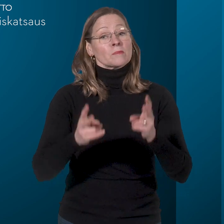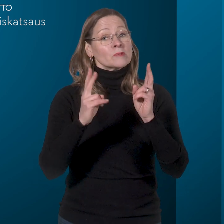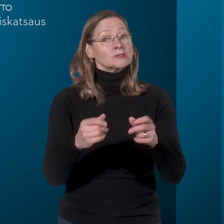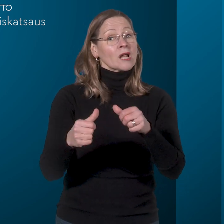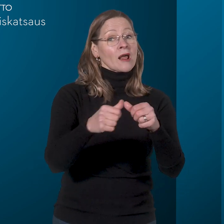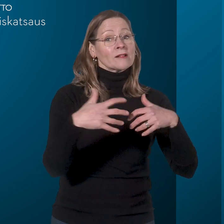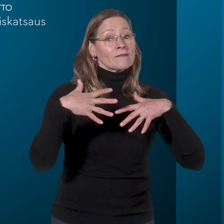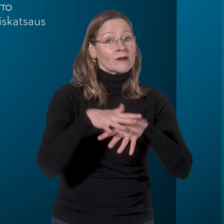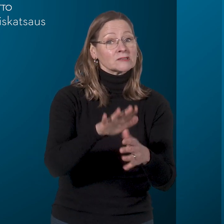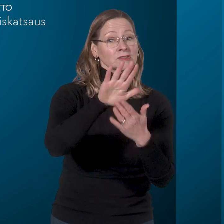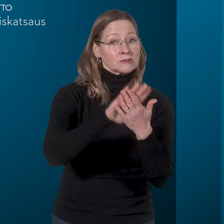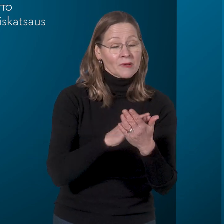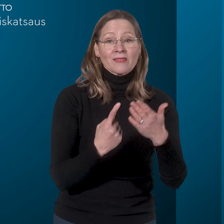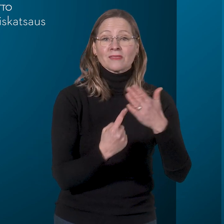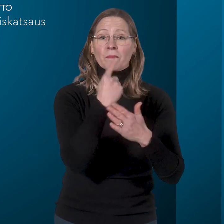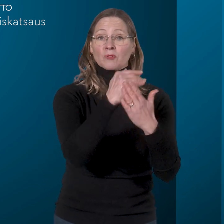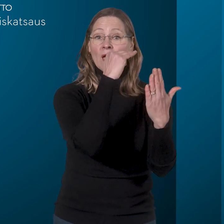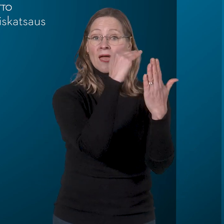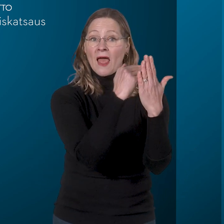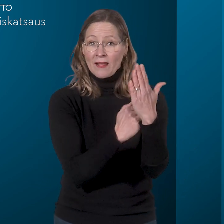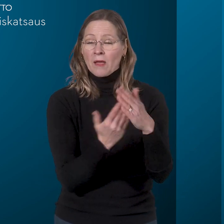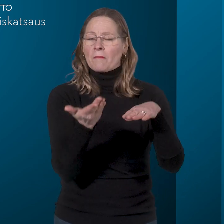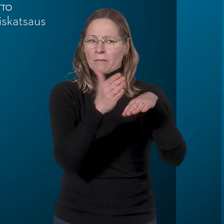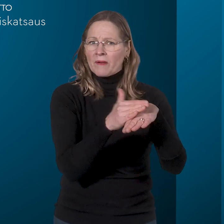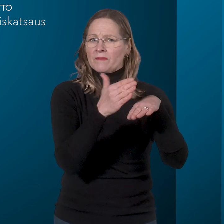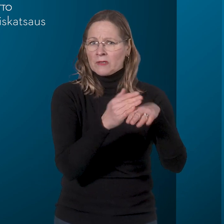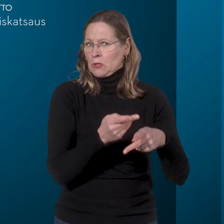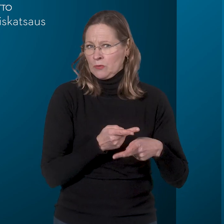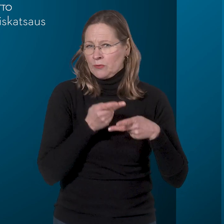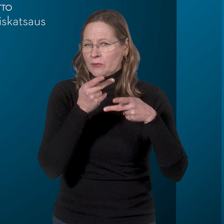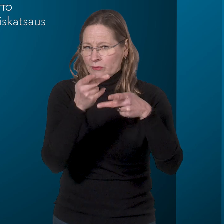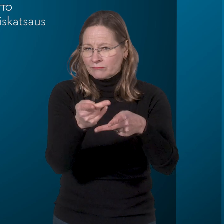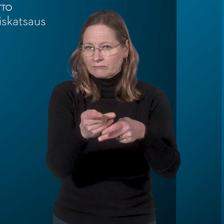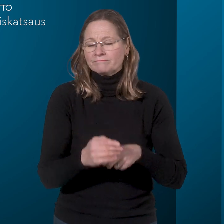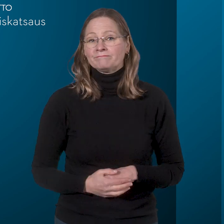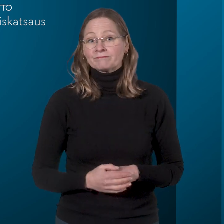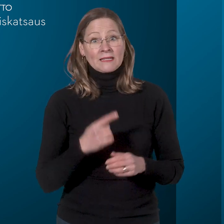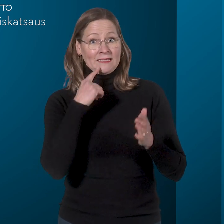Myös liiton verkkosivujen tapahtuma- kalenteria päivitetään jatkuvasti, -